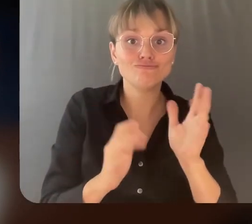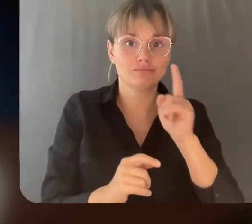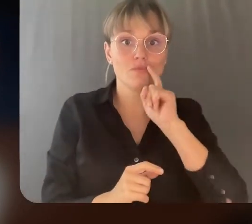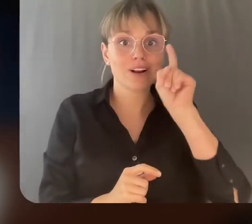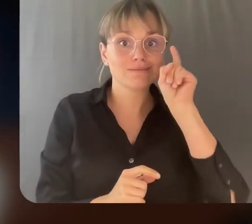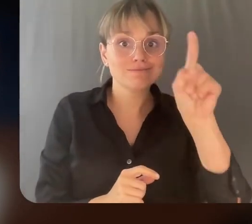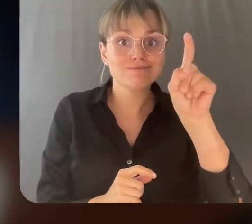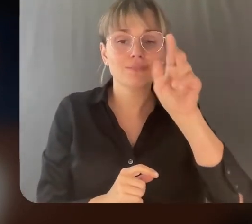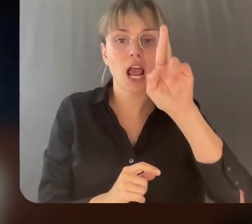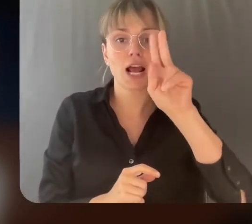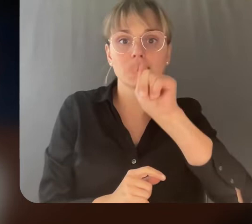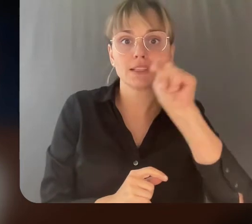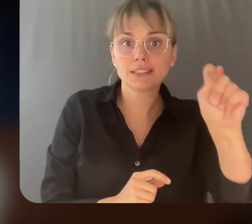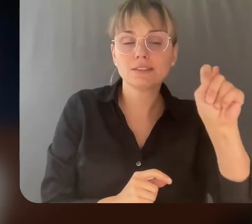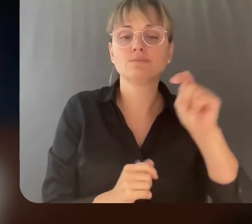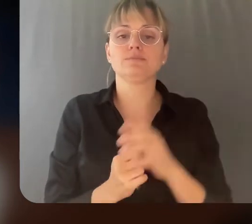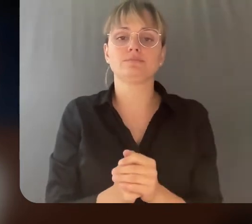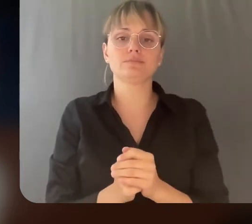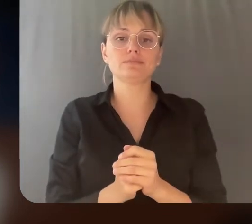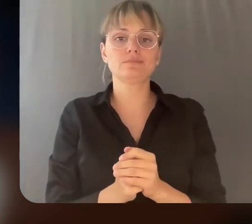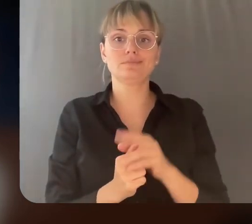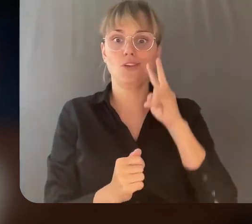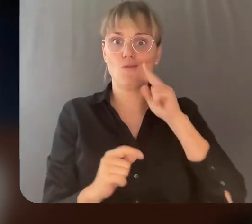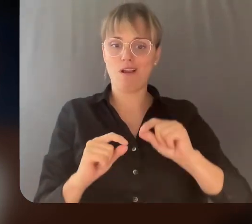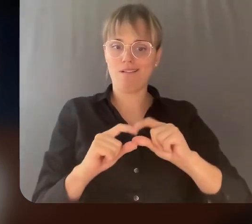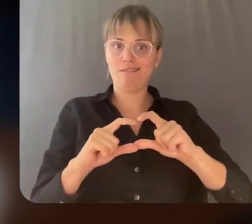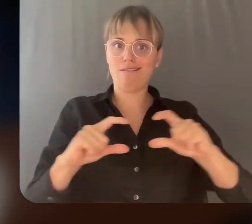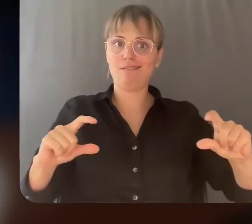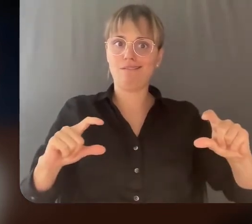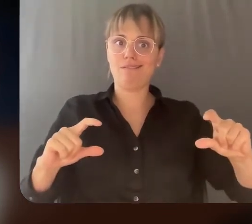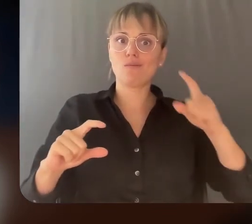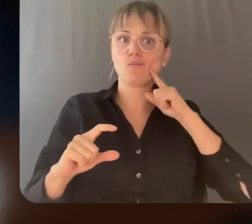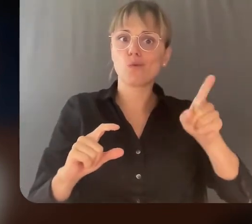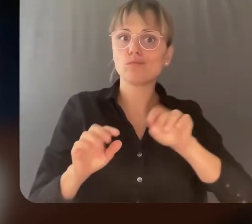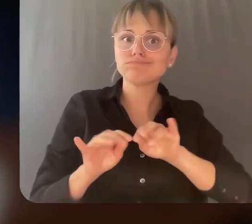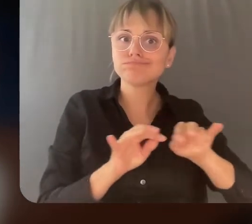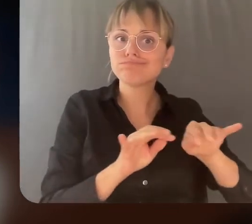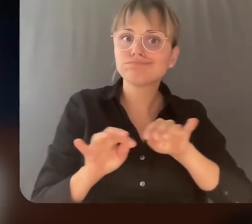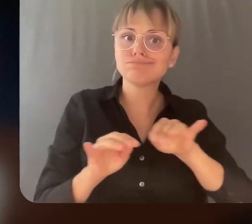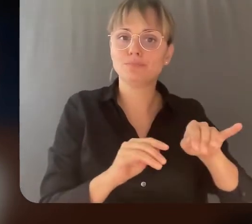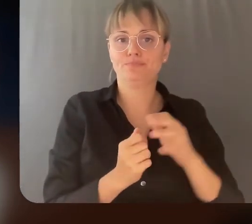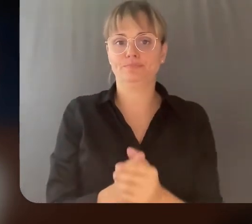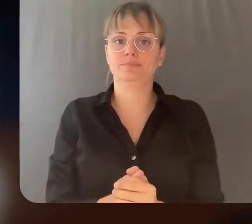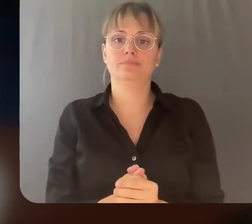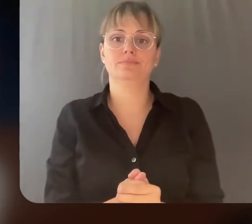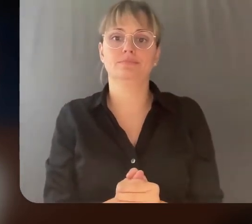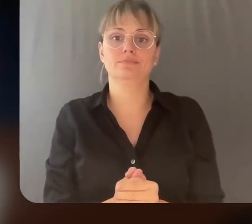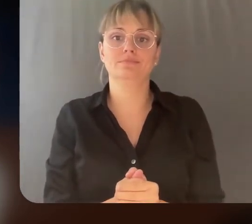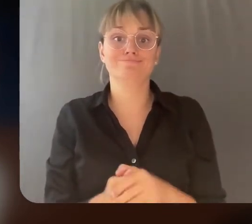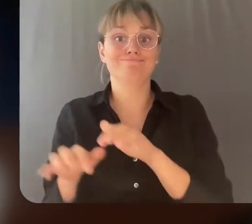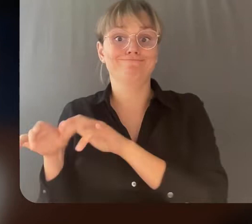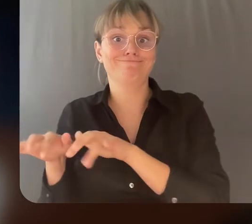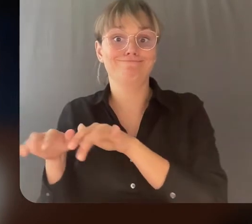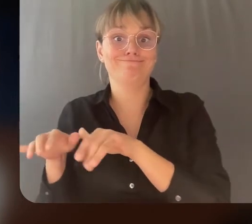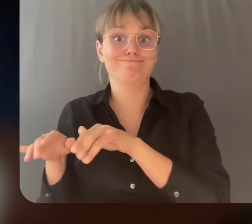Tu choisis le bouton RTT. Fenêtre de clavardage apparaît. Le texte est envoyé dès qu'il est tapé.